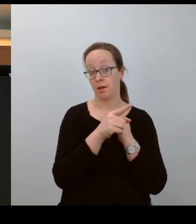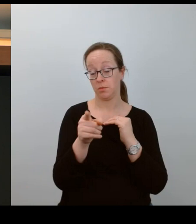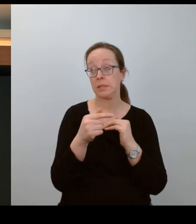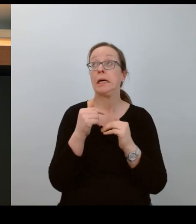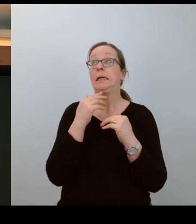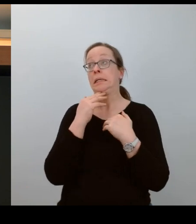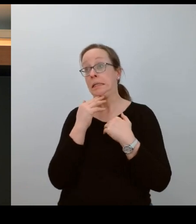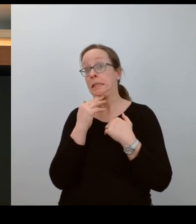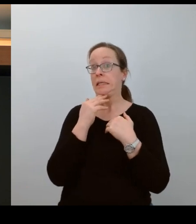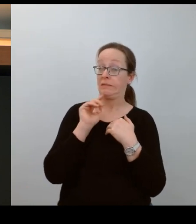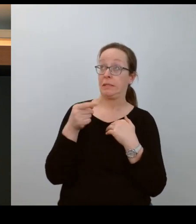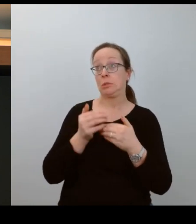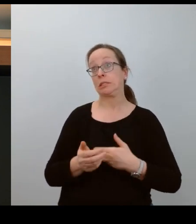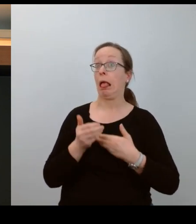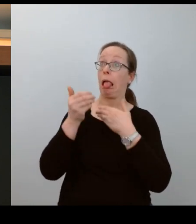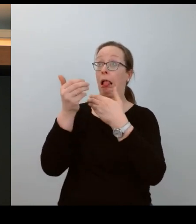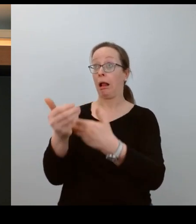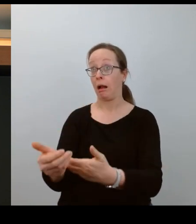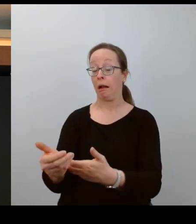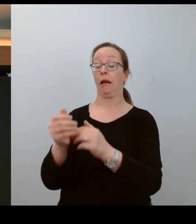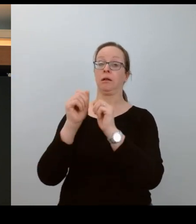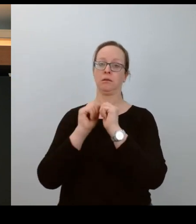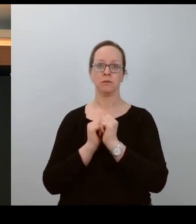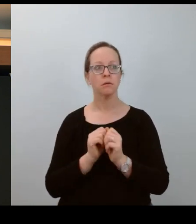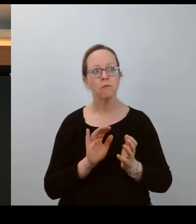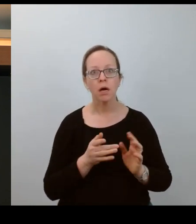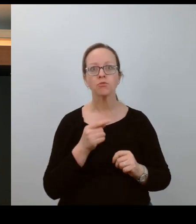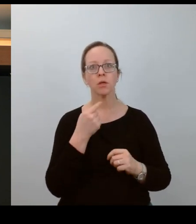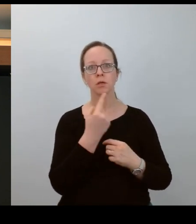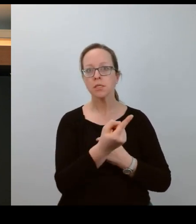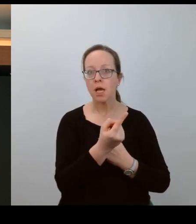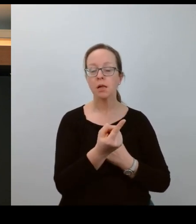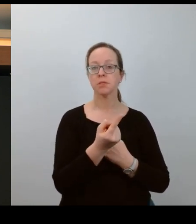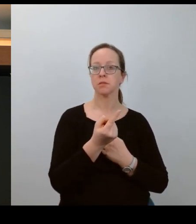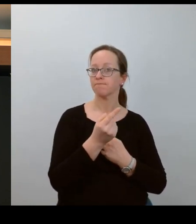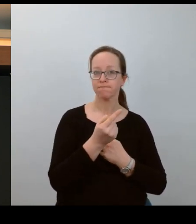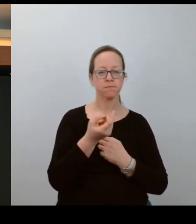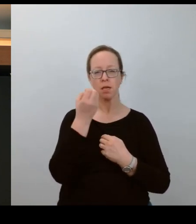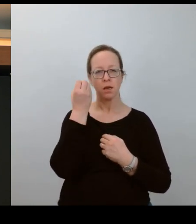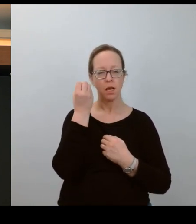Ich möchte ich auch noch mal sagen, so geht man nicht mit Anzuhörenden um. Erst laden Sie die Angehörigen ein,